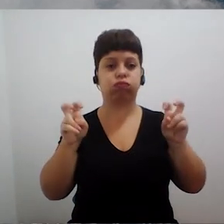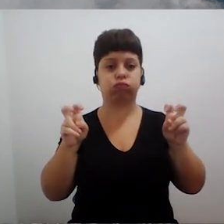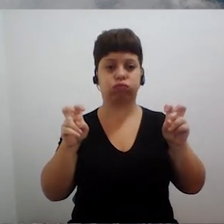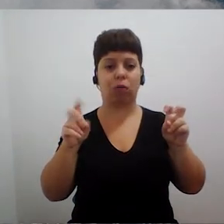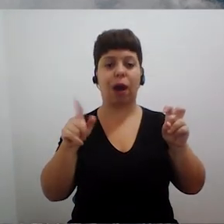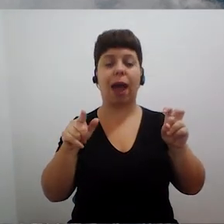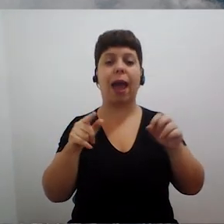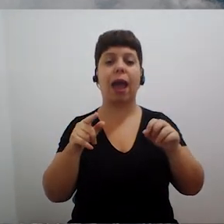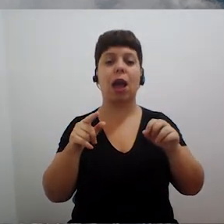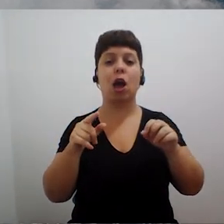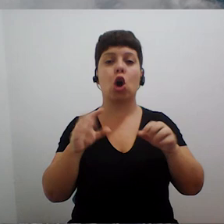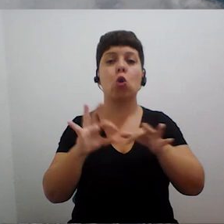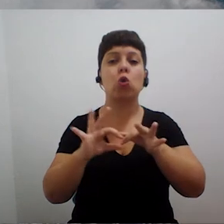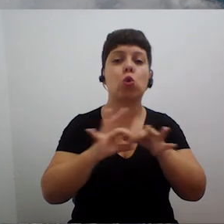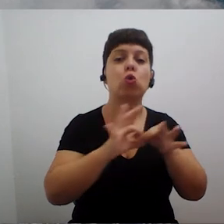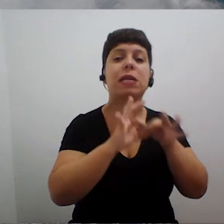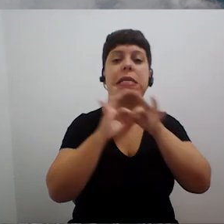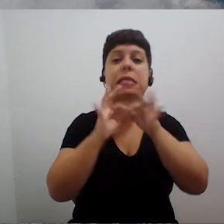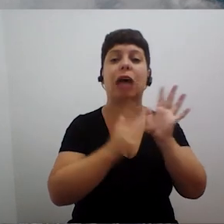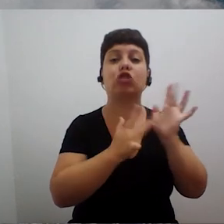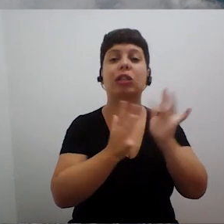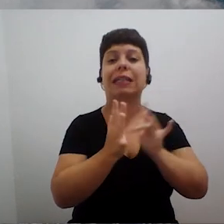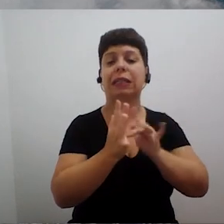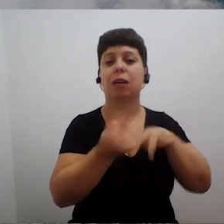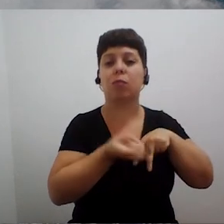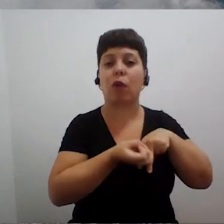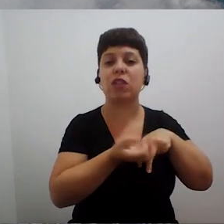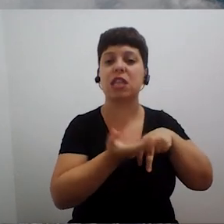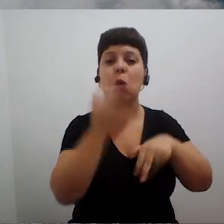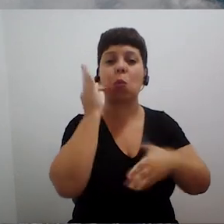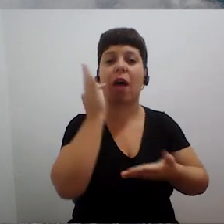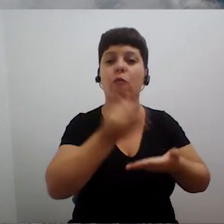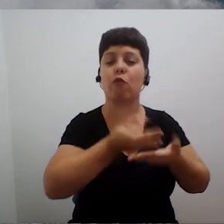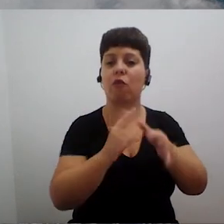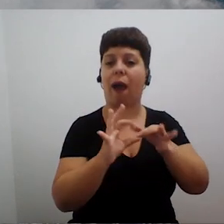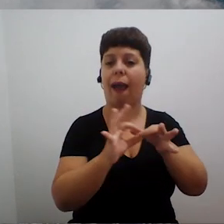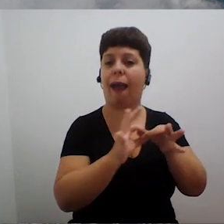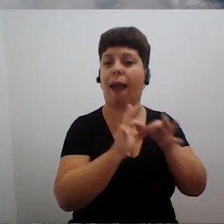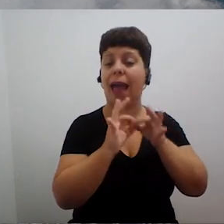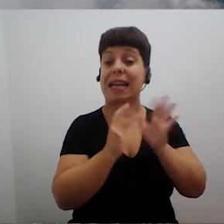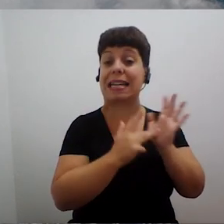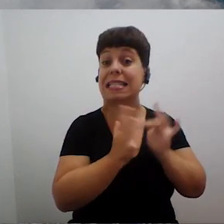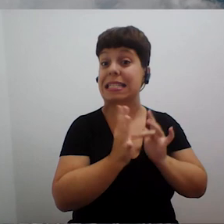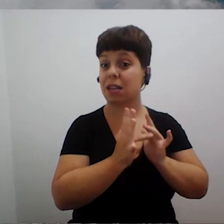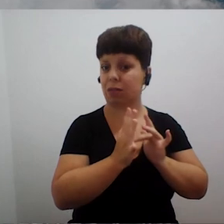a busca da profissão da fé cristã em consenso entre as diferentes tradições eclesiais.